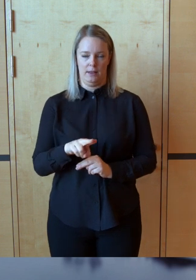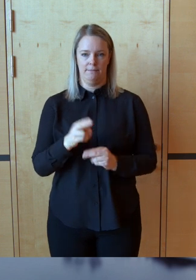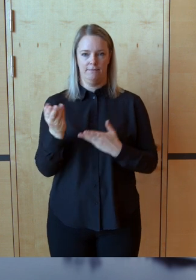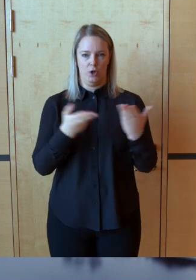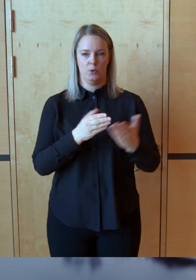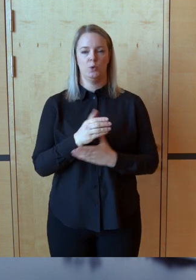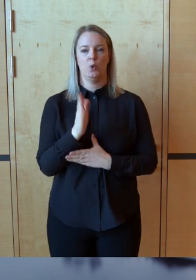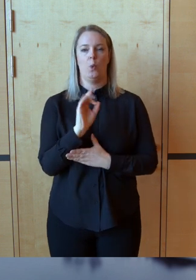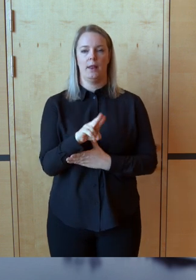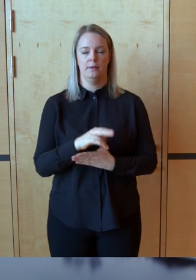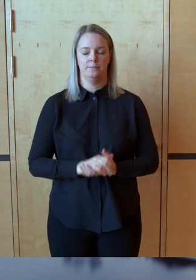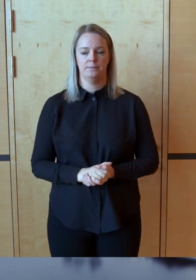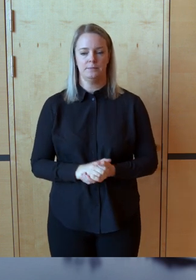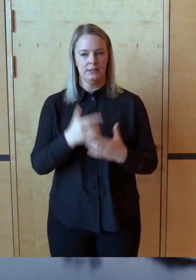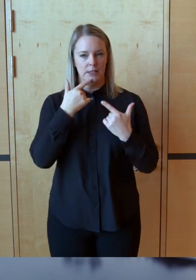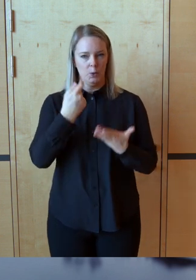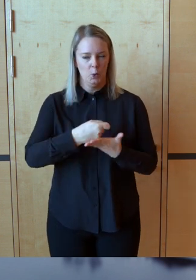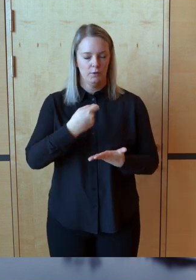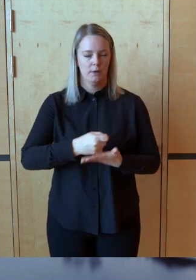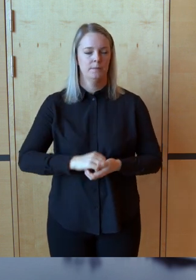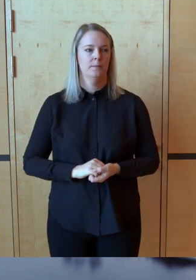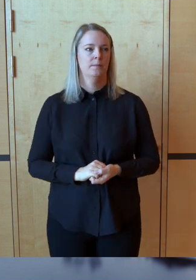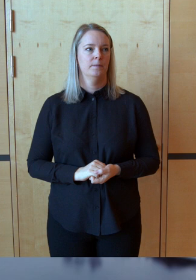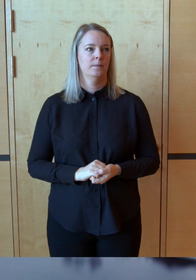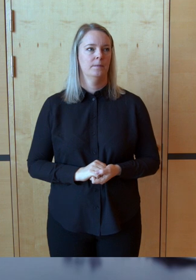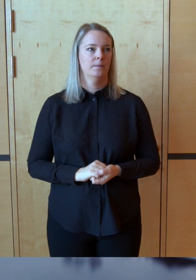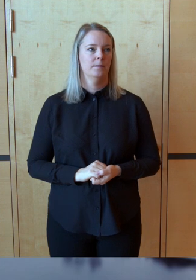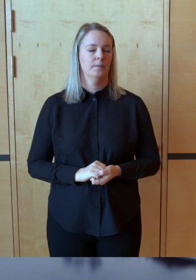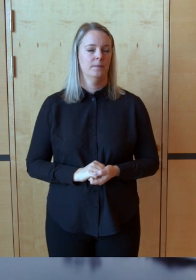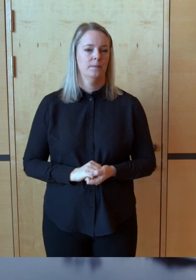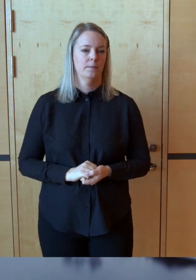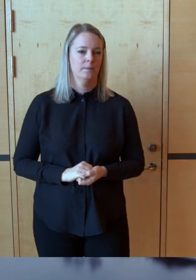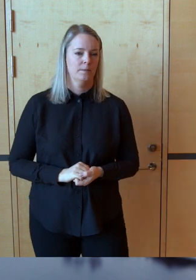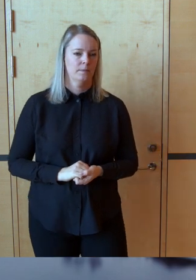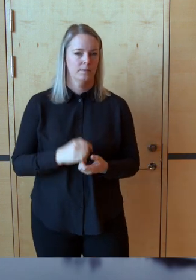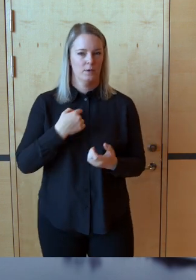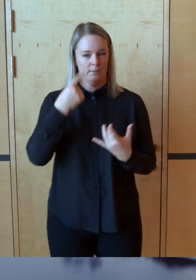Tack för det fortfarande Jag vill börja med att lägga samma yrkande som är kommunstyrelse